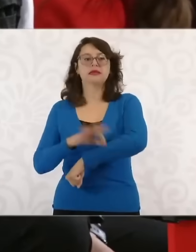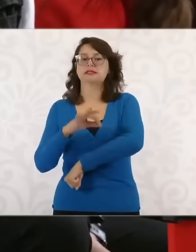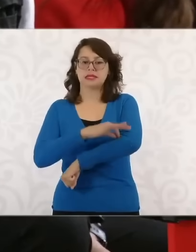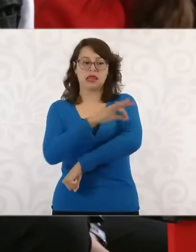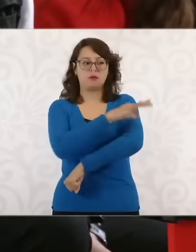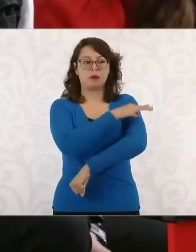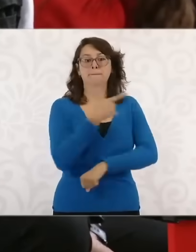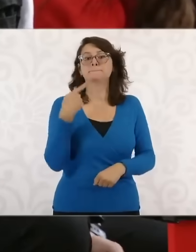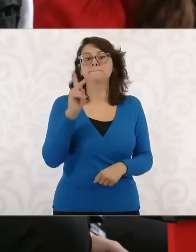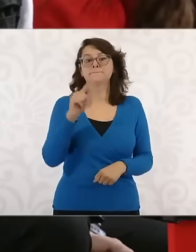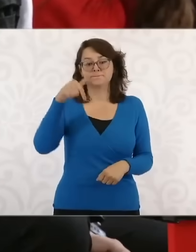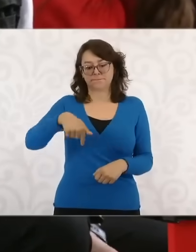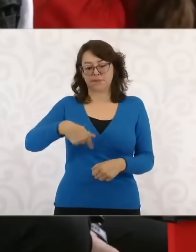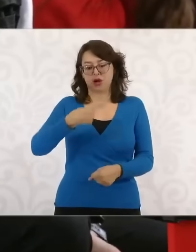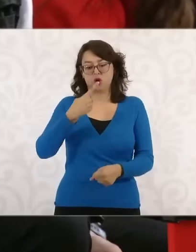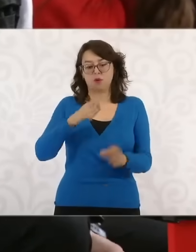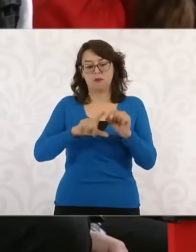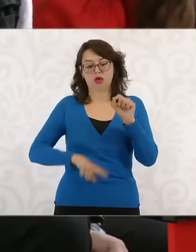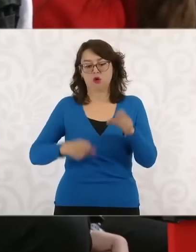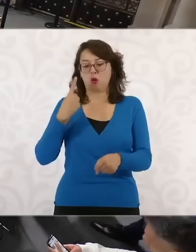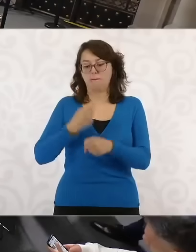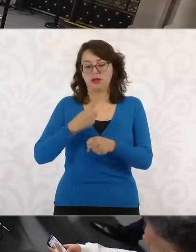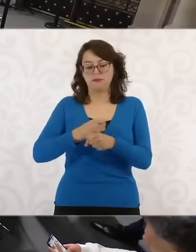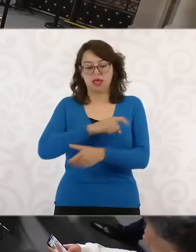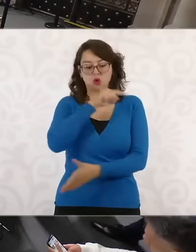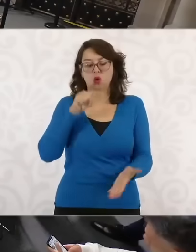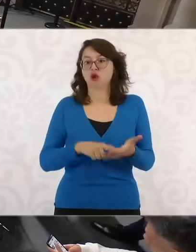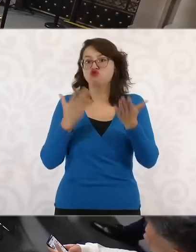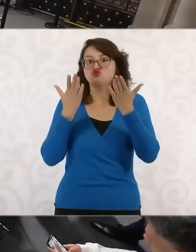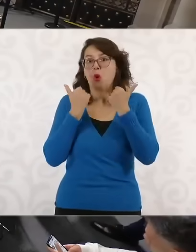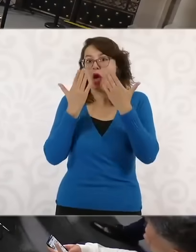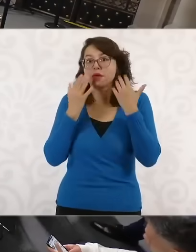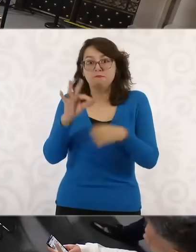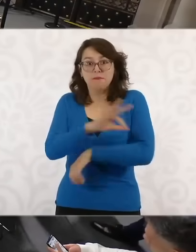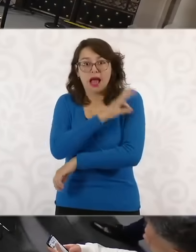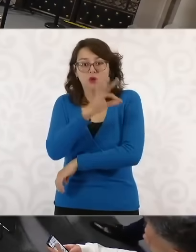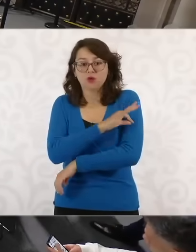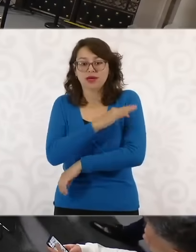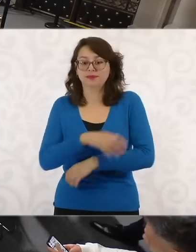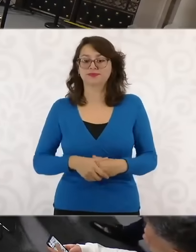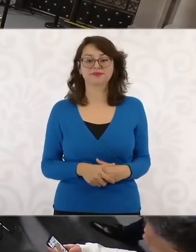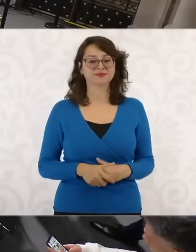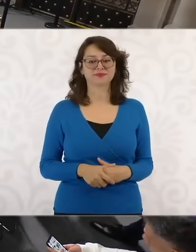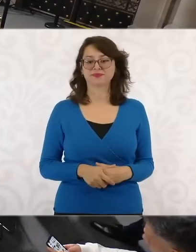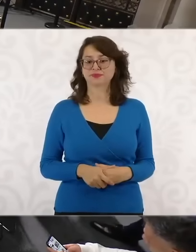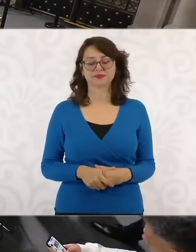por la falta precisamente de de vacunas. Les recuerdo que el brote nos llegó de importación,